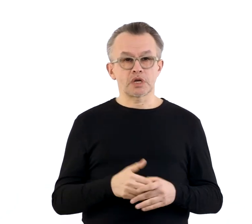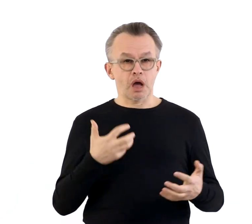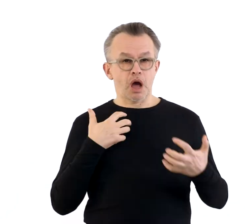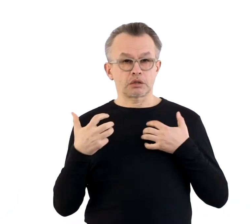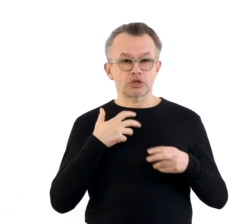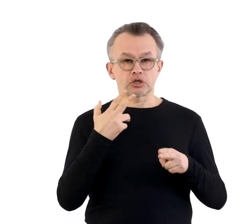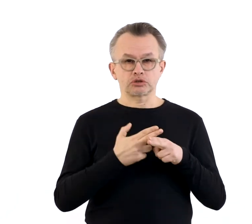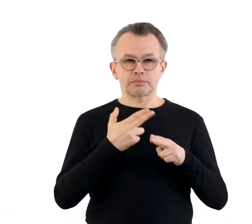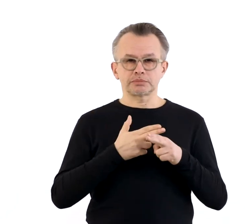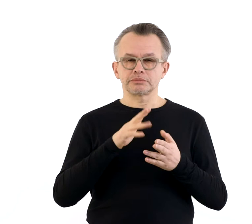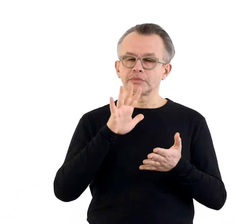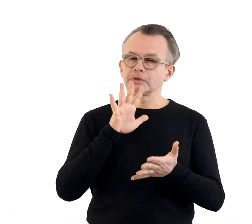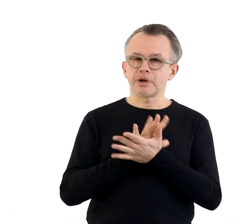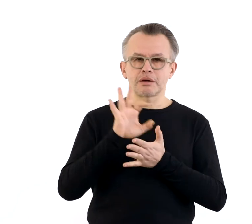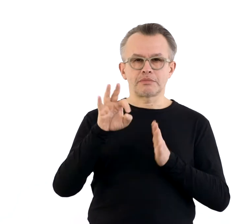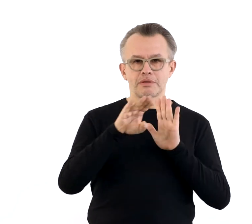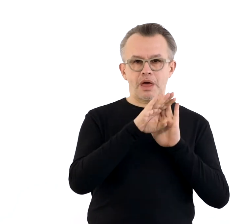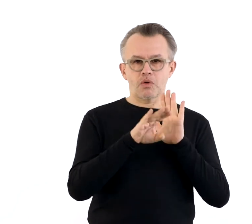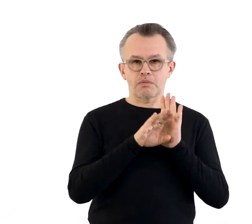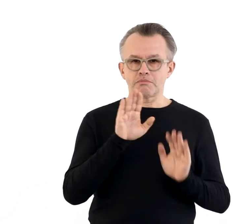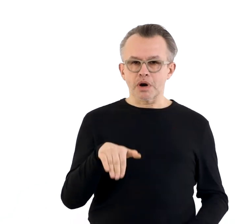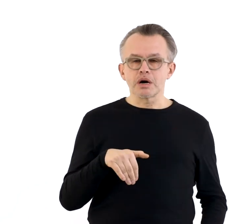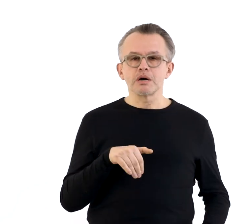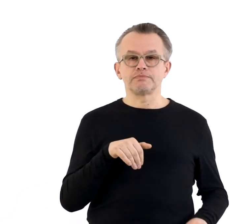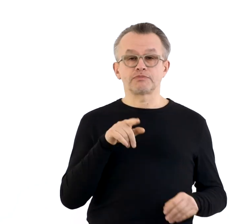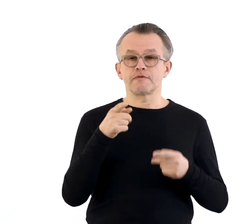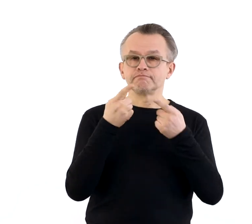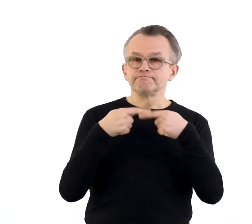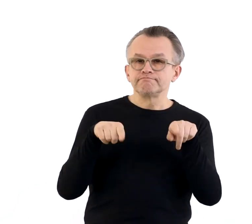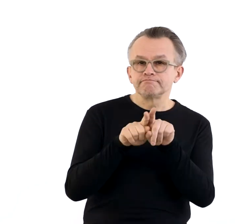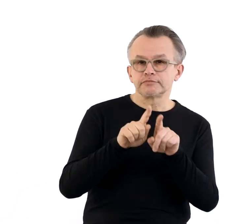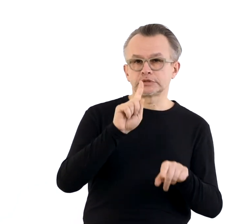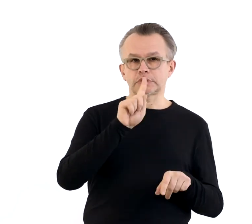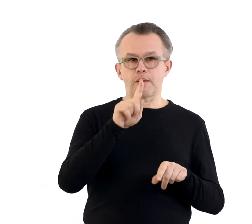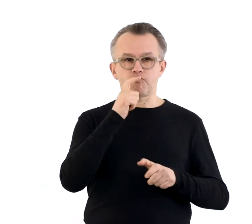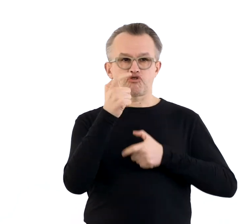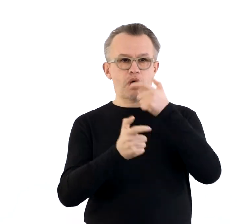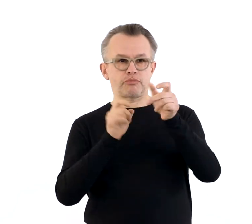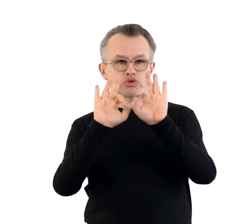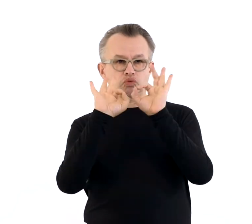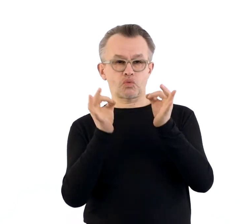Artysta rzymski z reguły wykonywał zamówienia na sztukę,